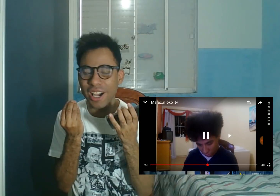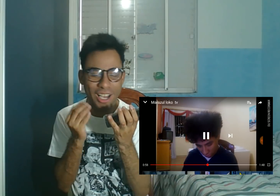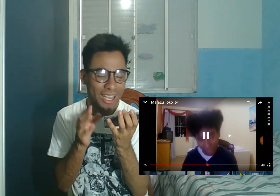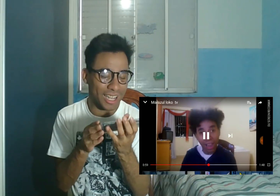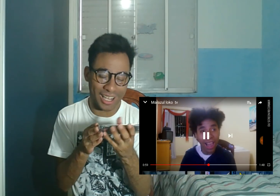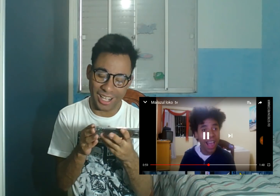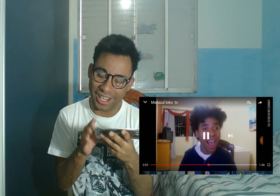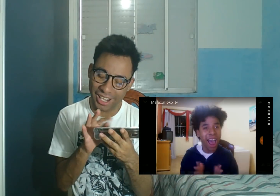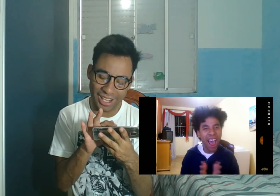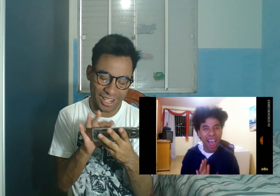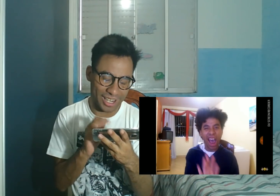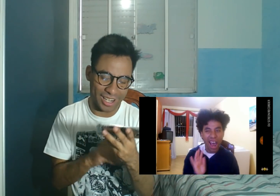que isso!?